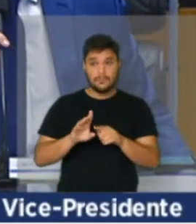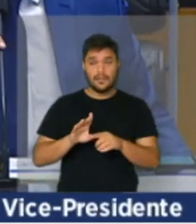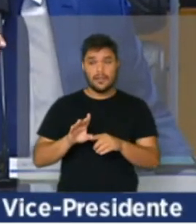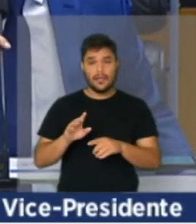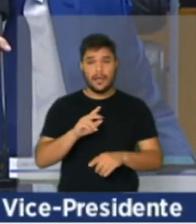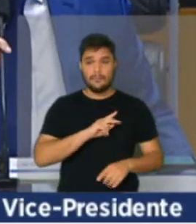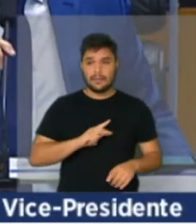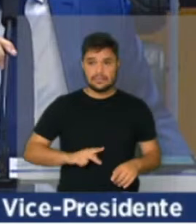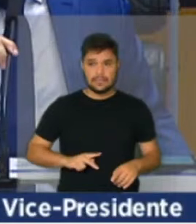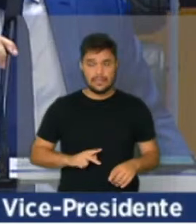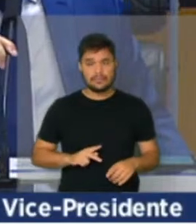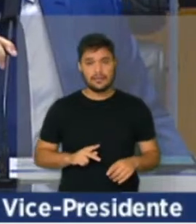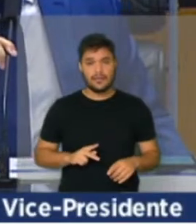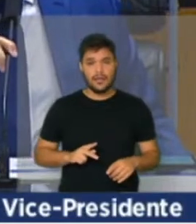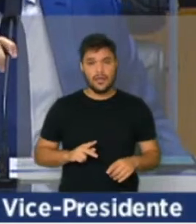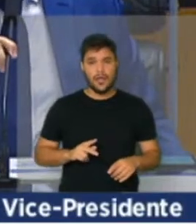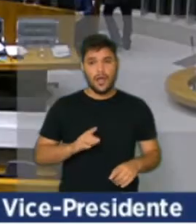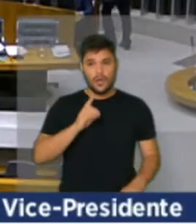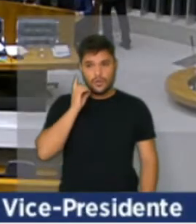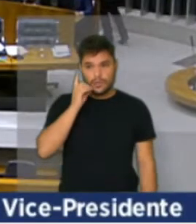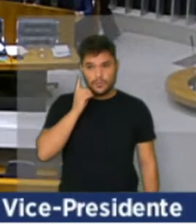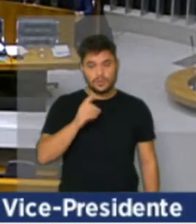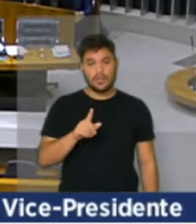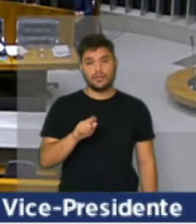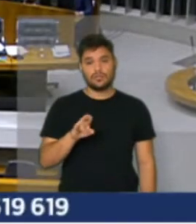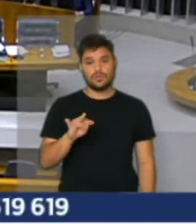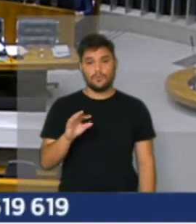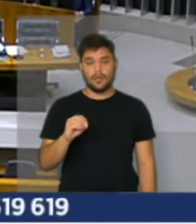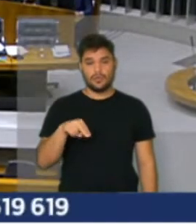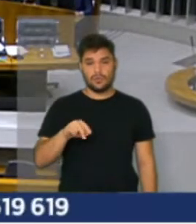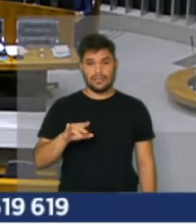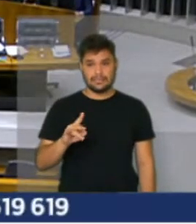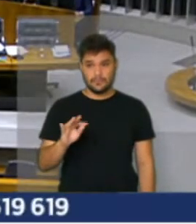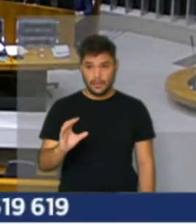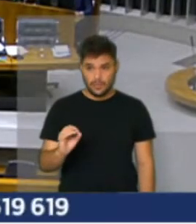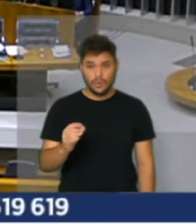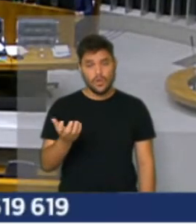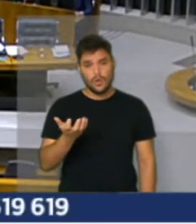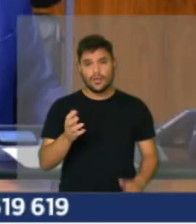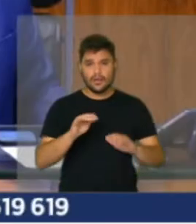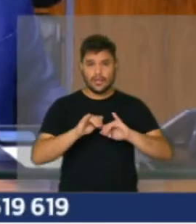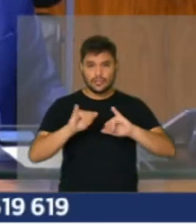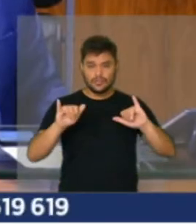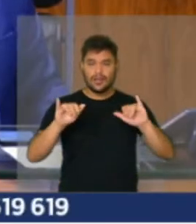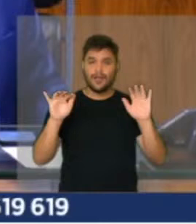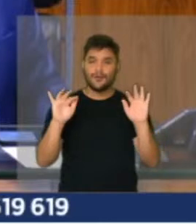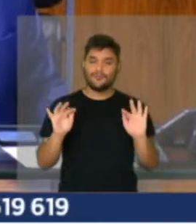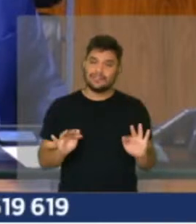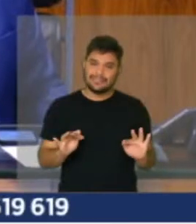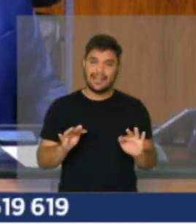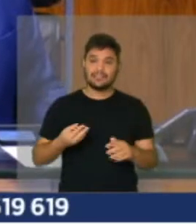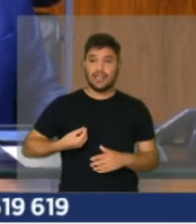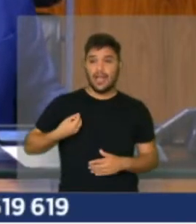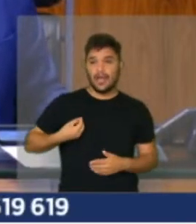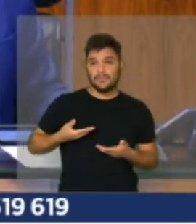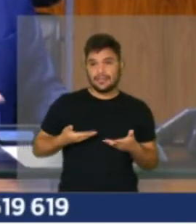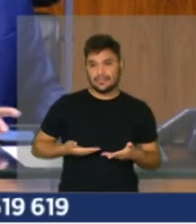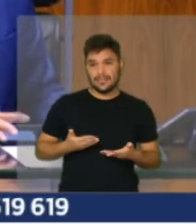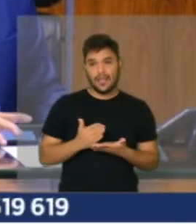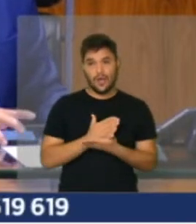DO PSOL, MAS VOU PASSAR TAMBÉM A PRESIDÊNCIA AO DEPUTADO GILBERTO NASCIMENTO, SÓ QUERO ANTES REGISTRAR COM ALEGRIA A PRESENÇA AQUI DE